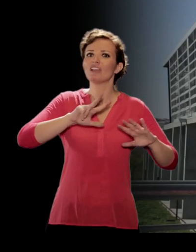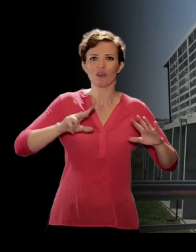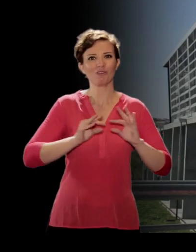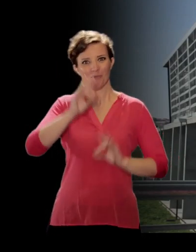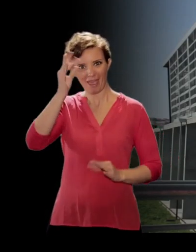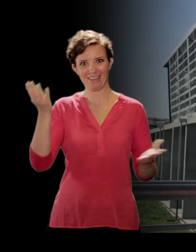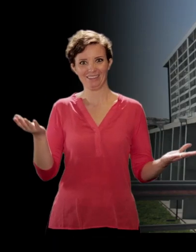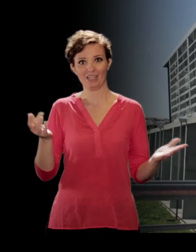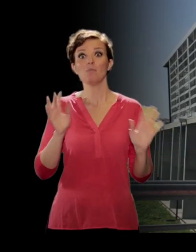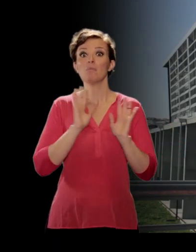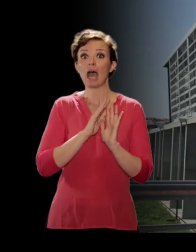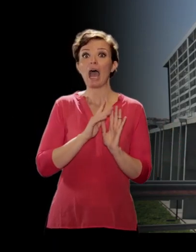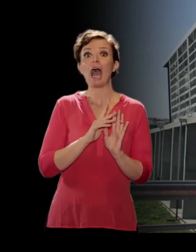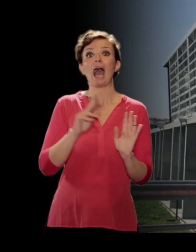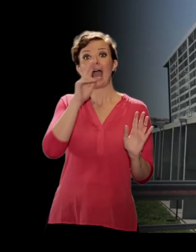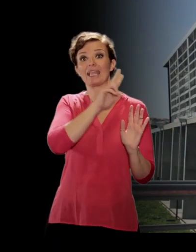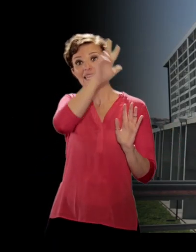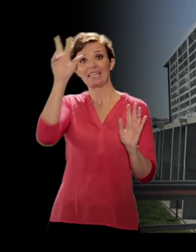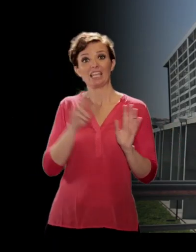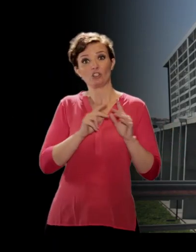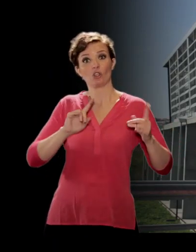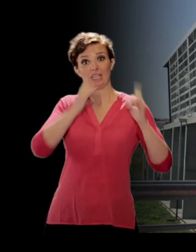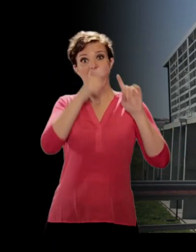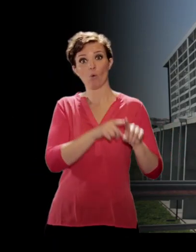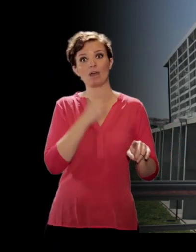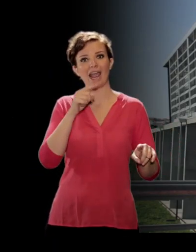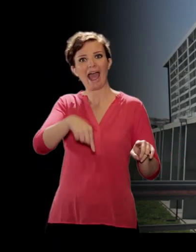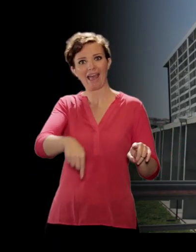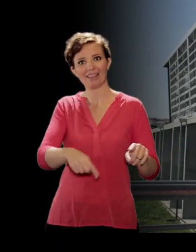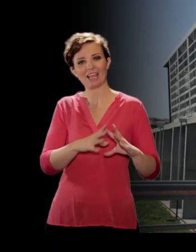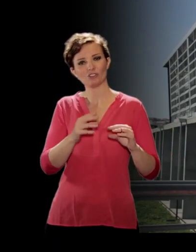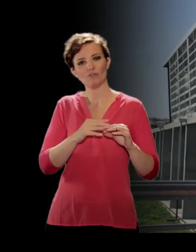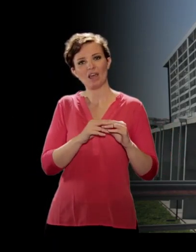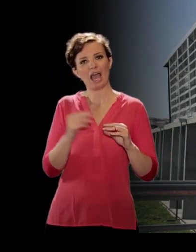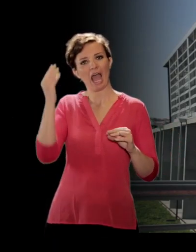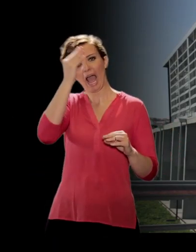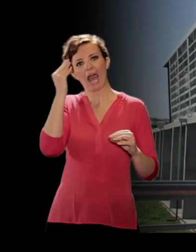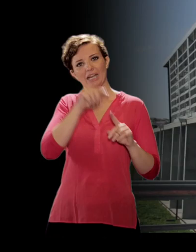La Kingdom Tower che stanno costruendo a Gedda, in Arabia Saudita,